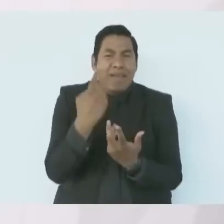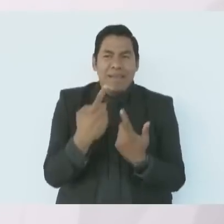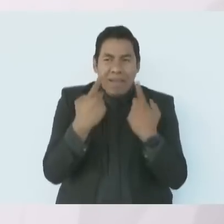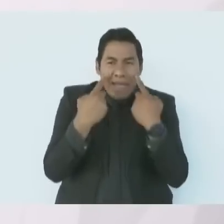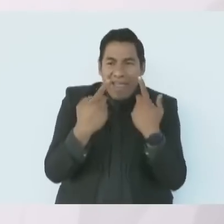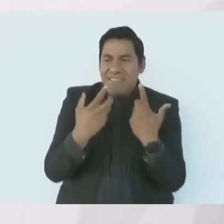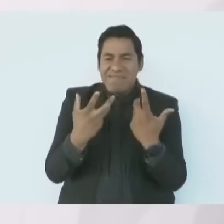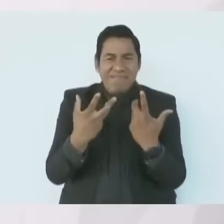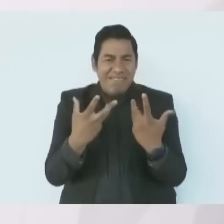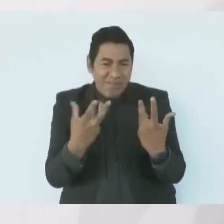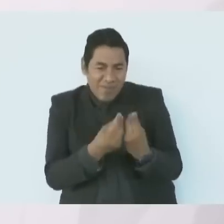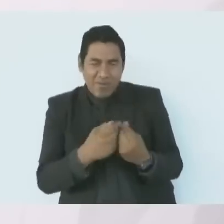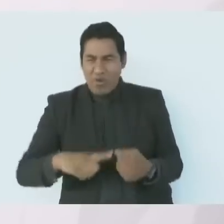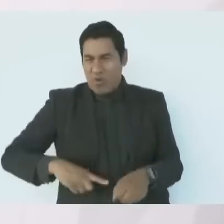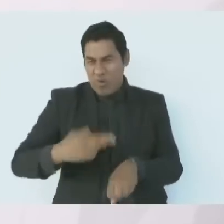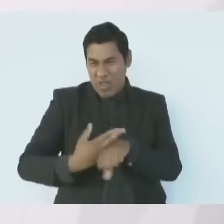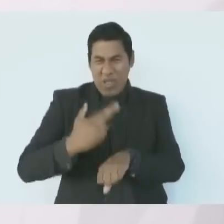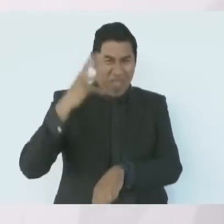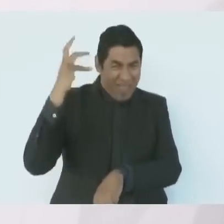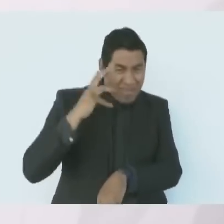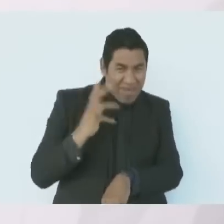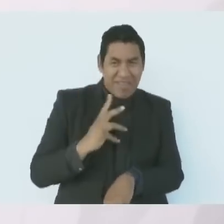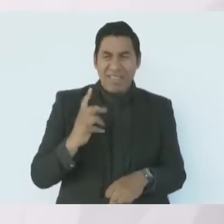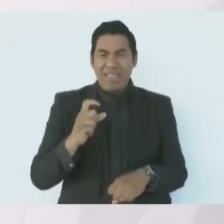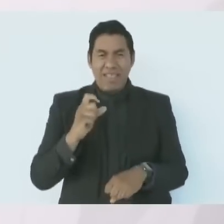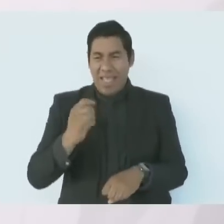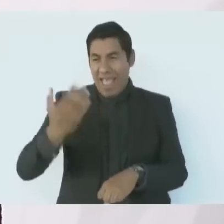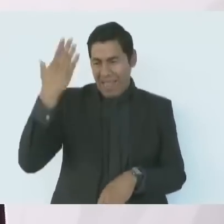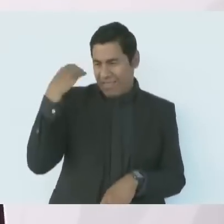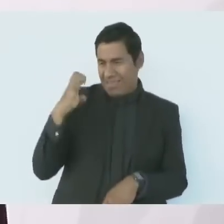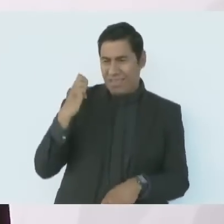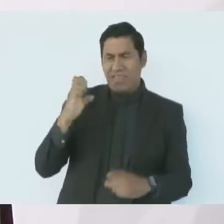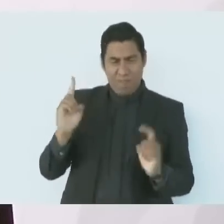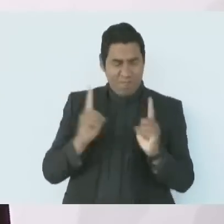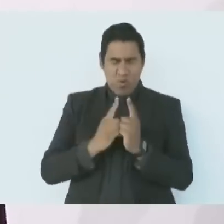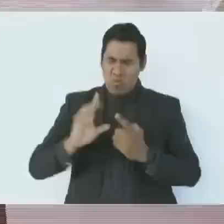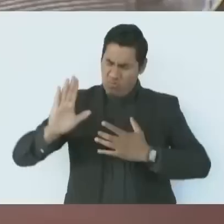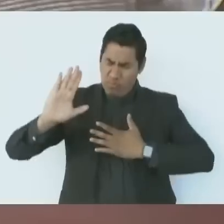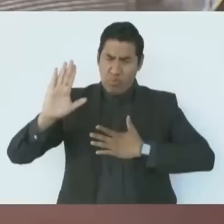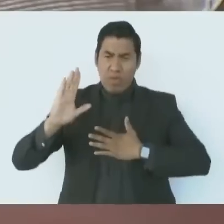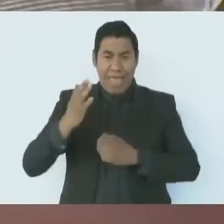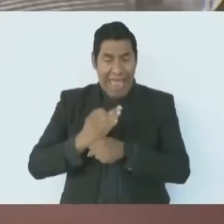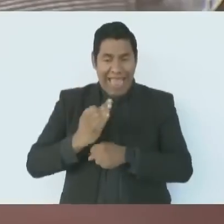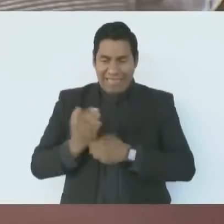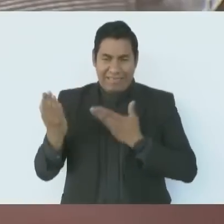gobernadora el compromiso que hicimos en enero de este año y de decirles que este programa pues